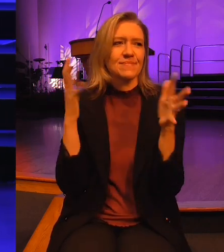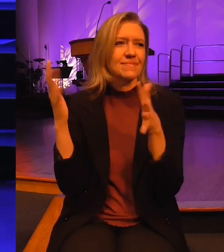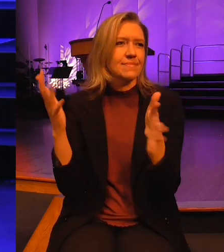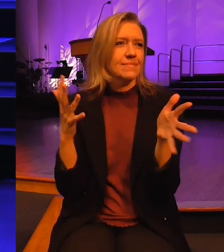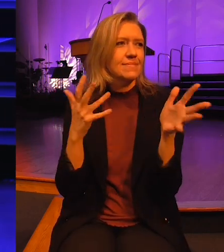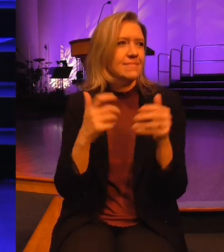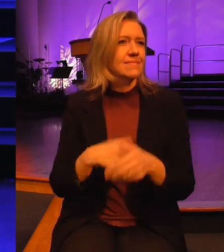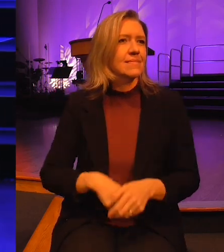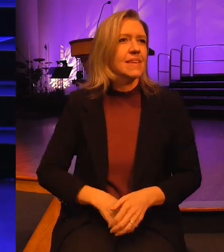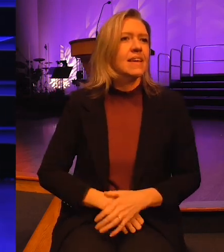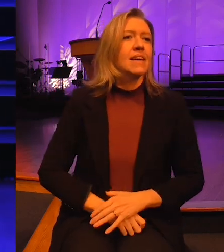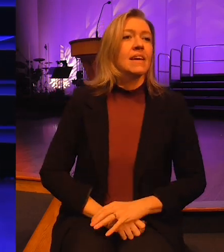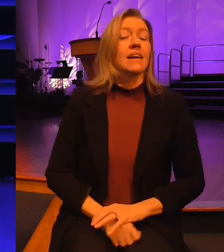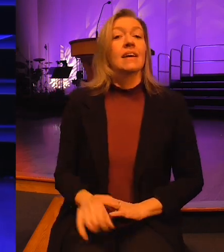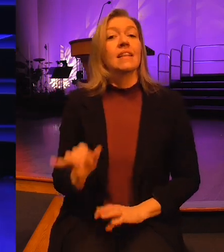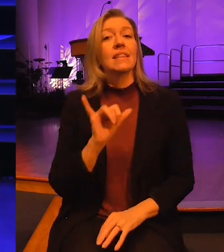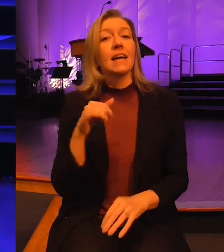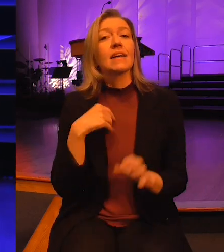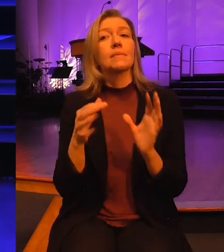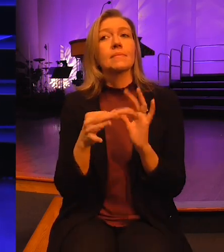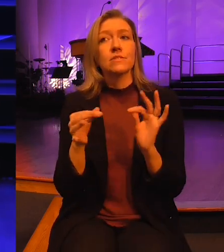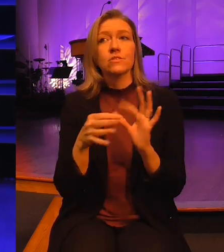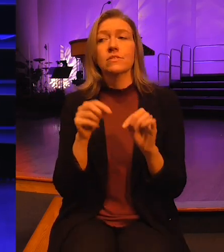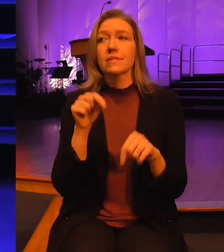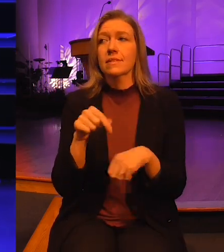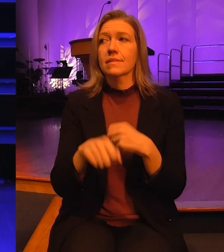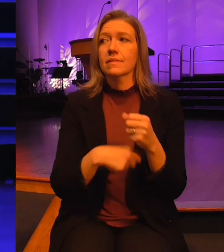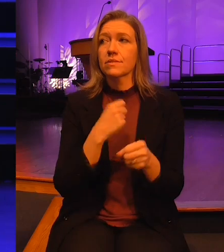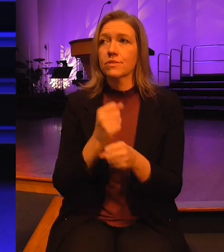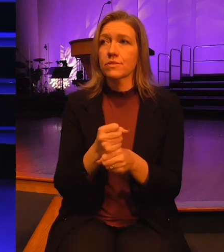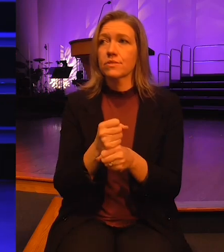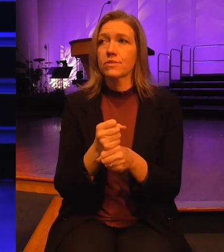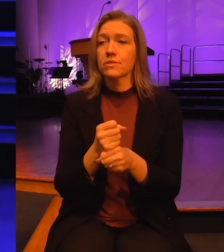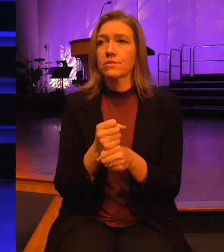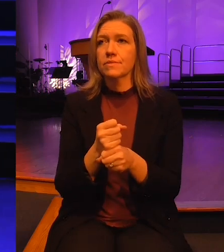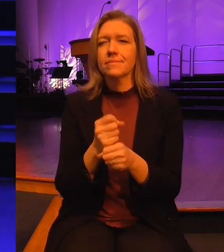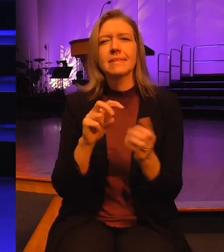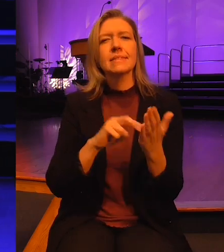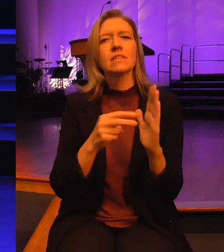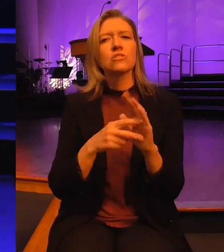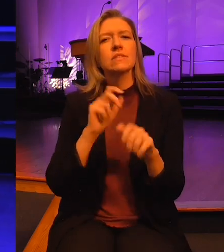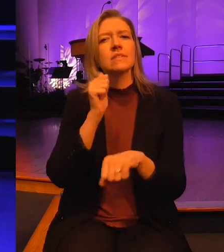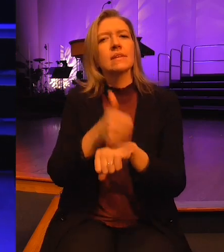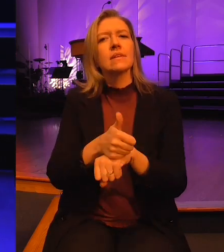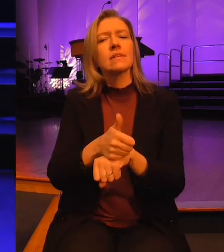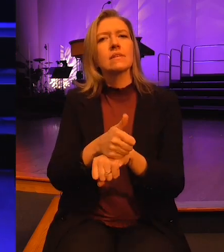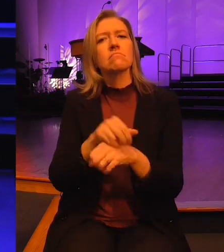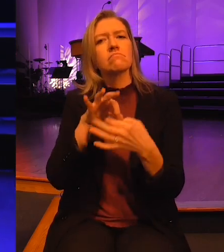así que, como mencioné, ya sabes, este año nuestra intención es sobre la reflexión y la renovación, uh, si